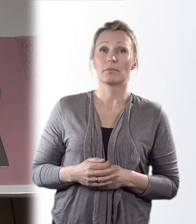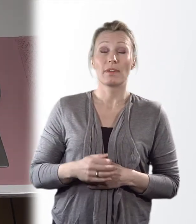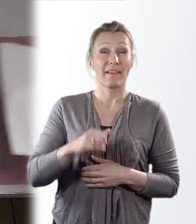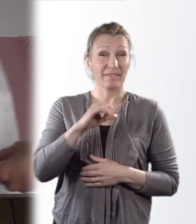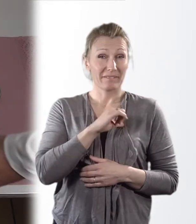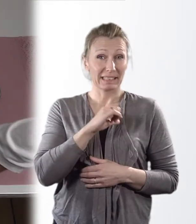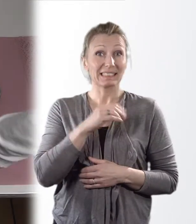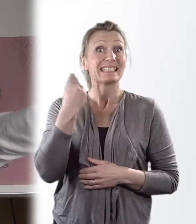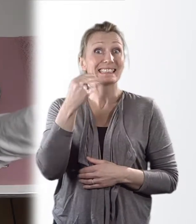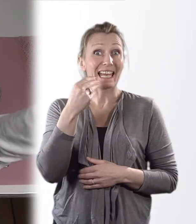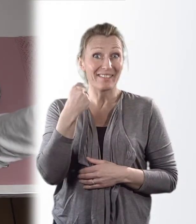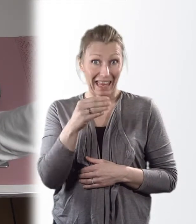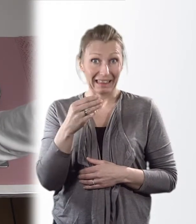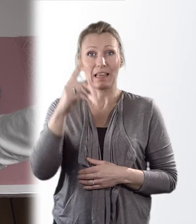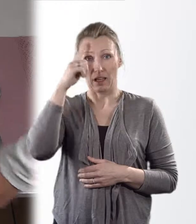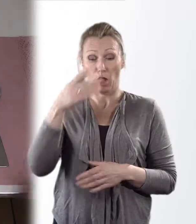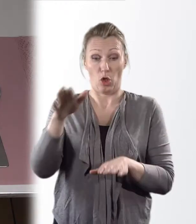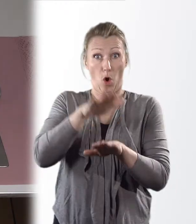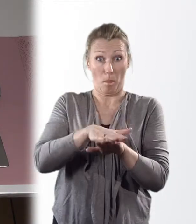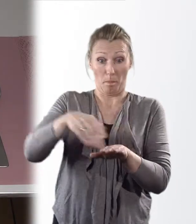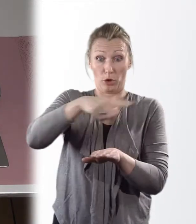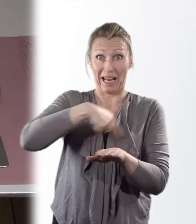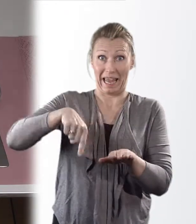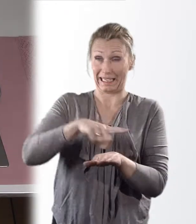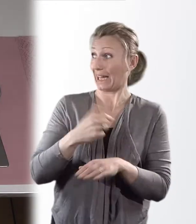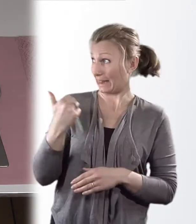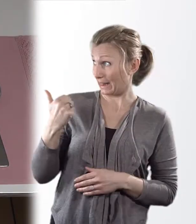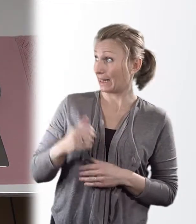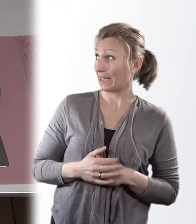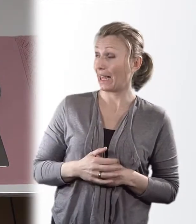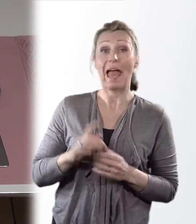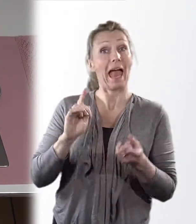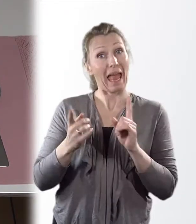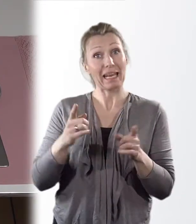Hvis du bruker serviett kan den ligge oppå tallerkenen som her.